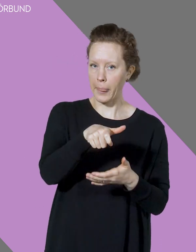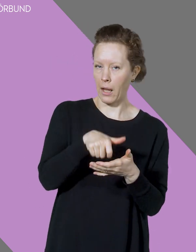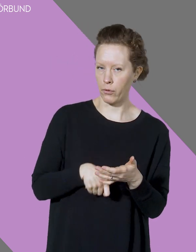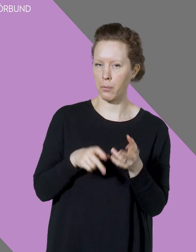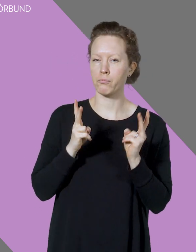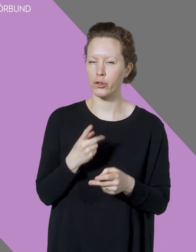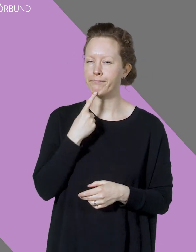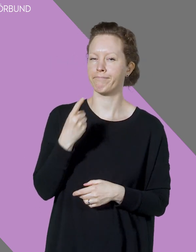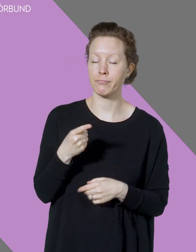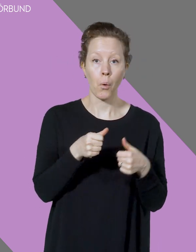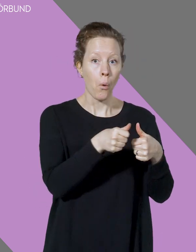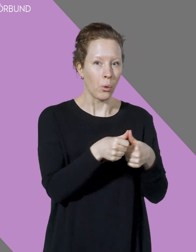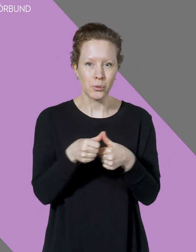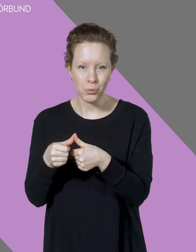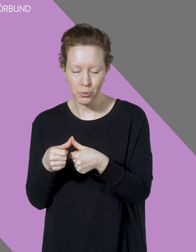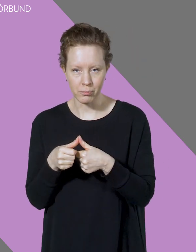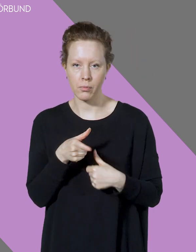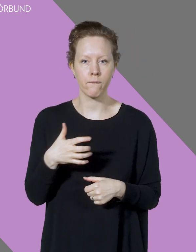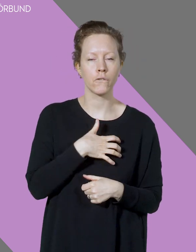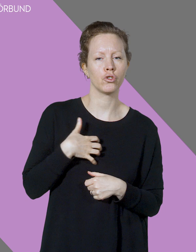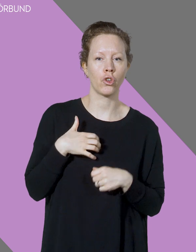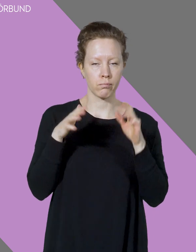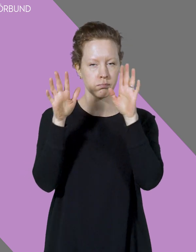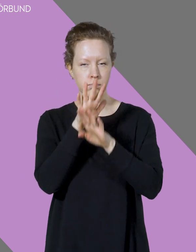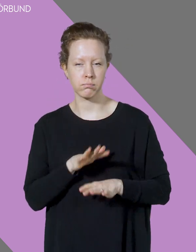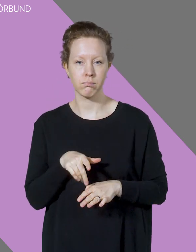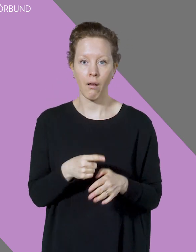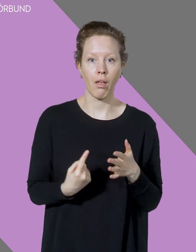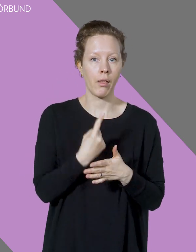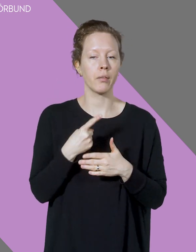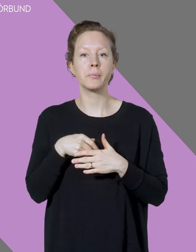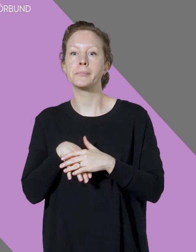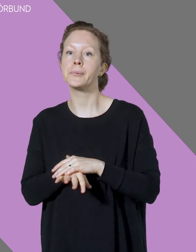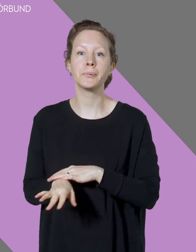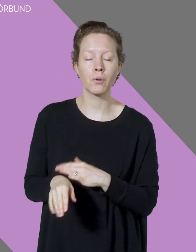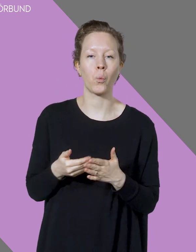I artikeln insinueras också att organisationerna velat mörka fallet -